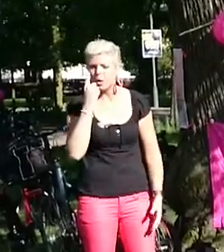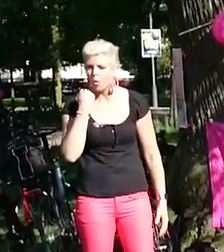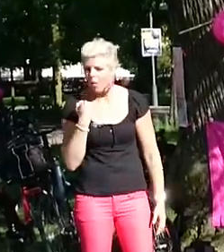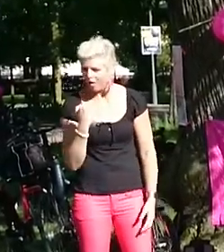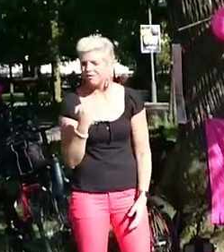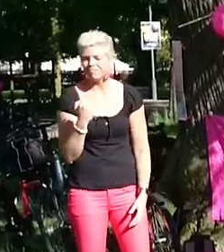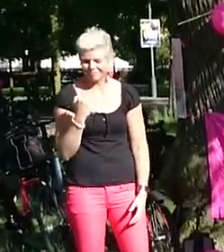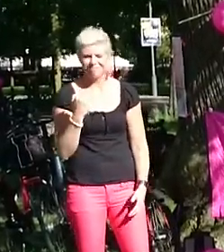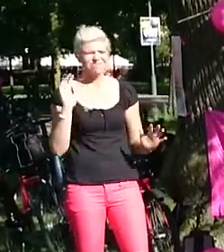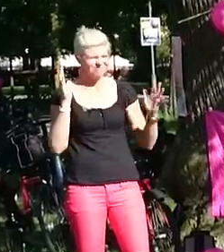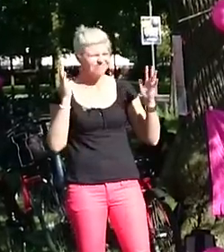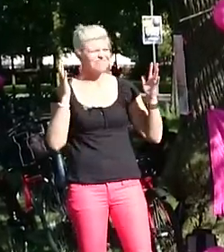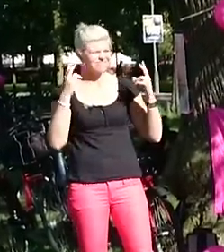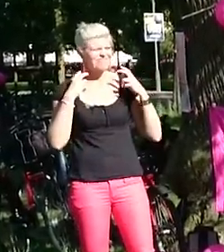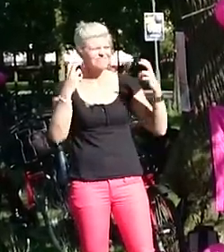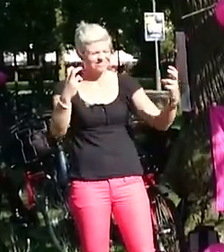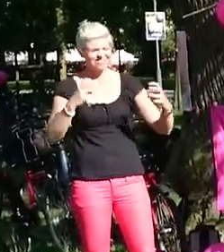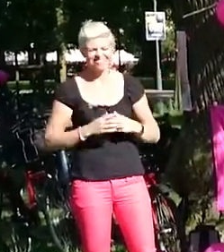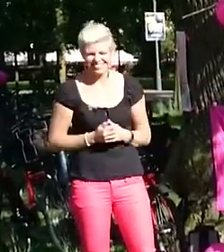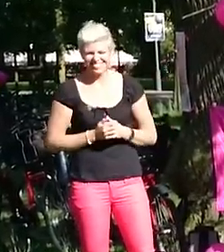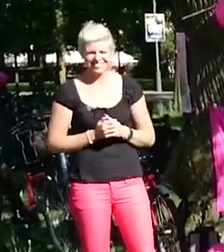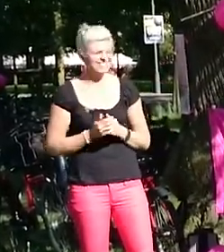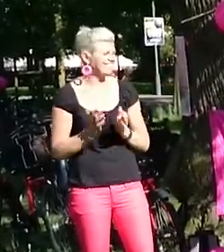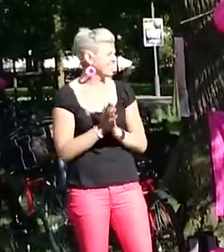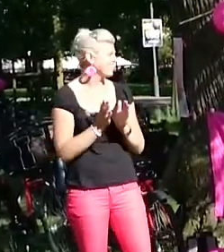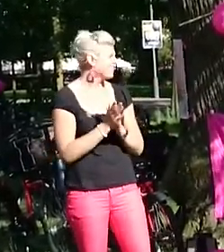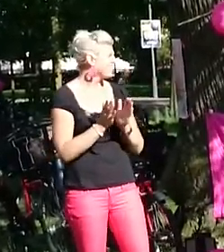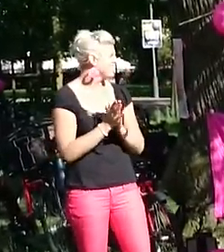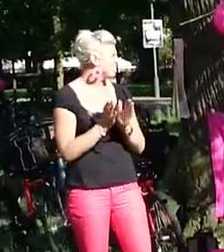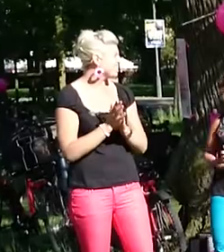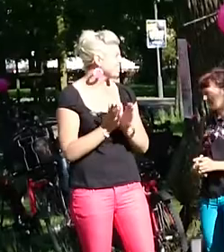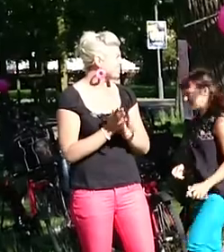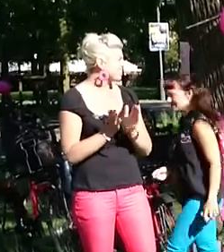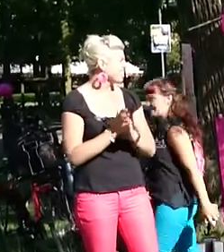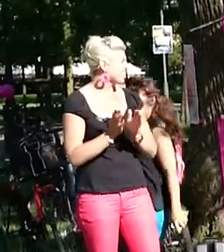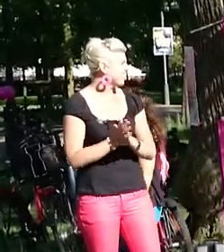[Jubel och applåder]